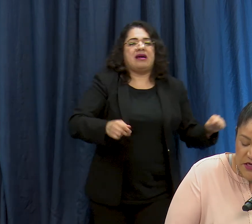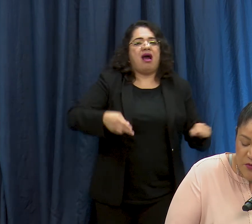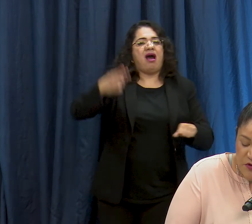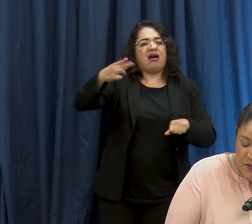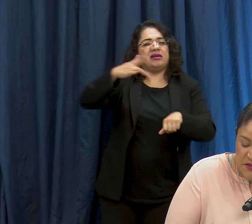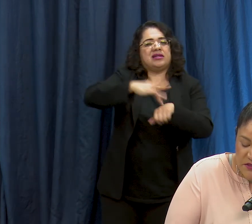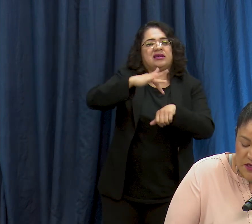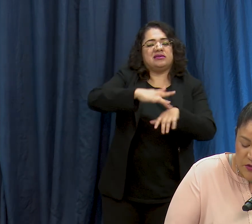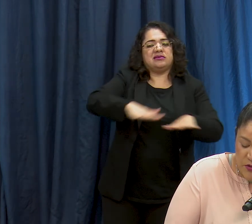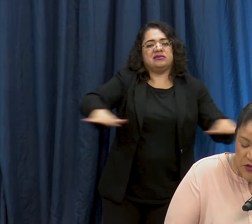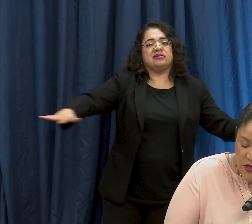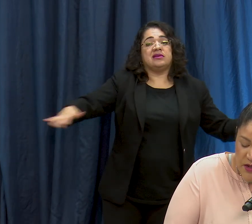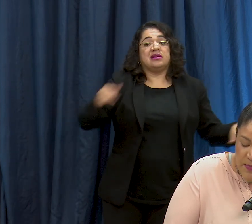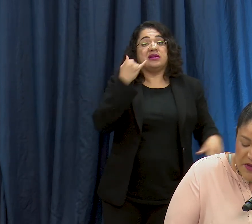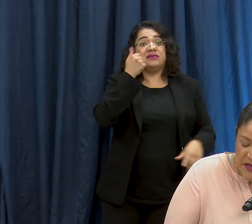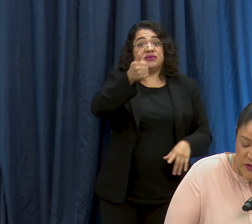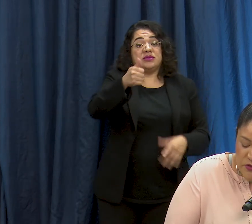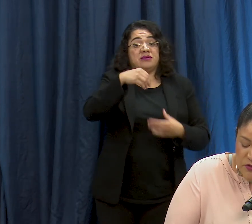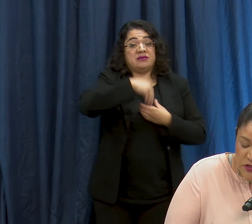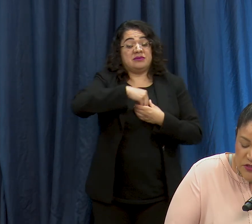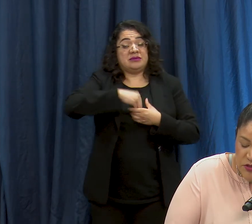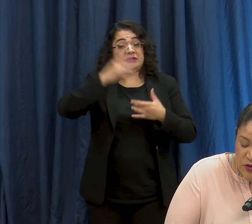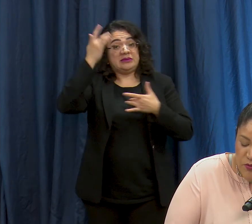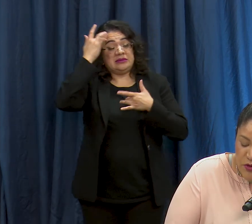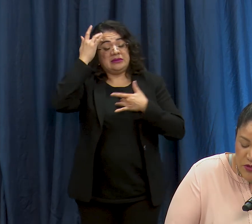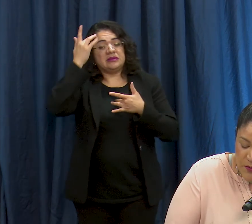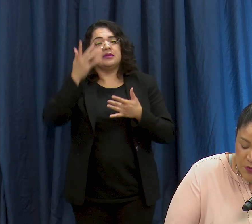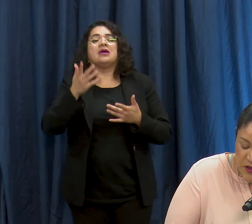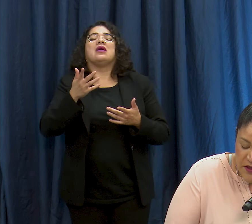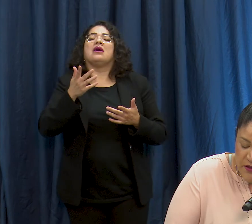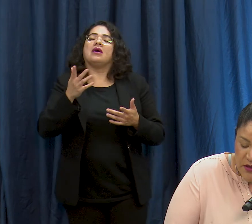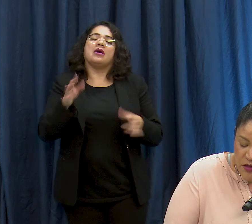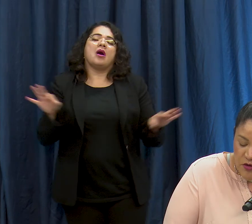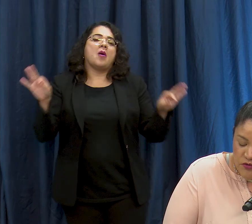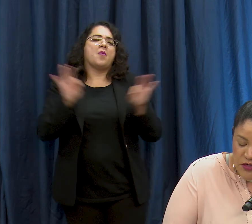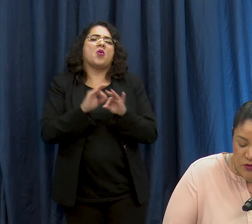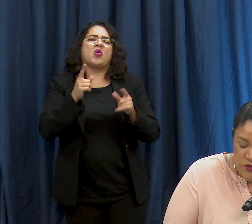tiene problemas de salud man a her su condición no mejor que pueda continuous